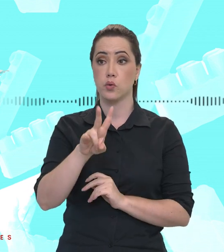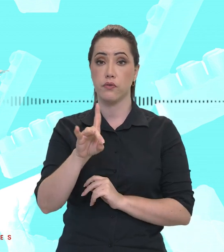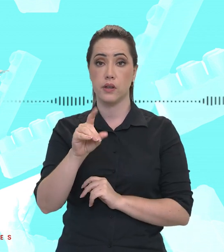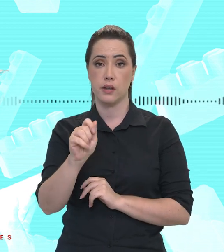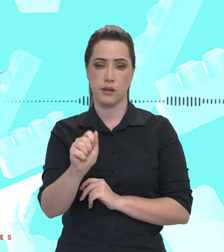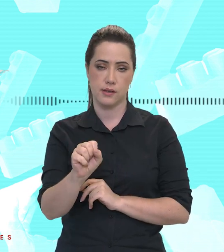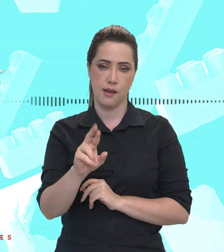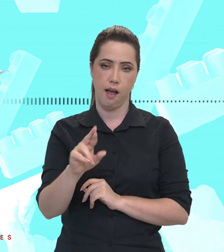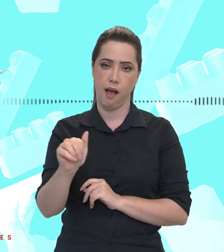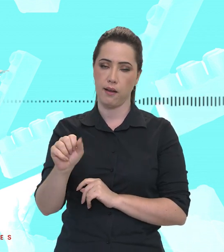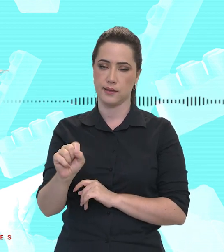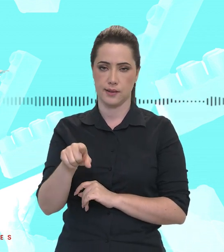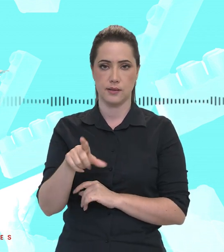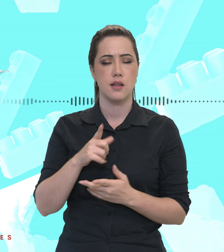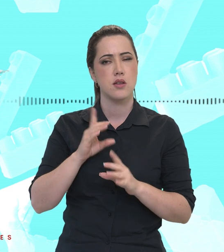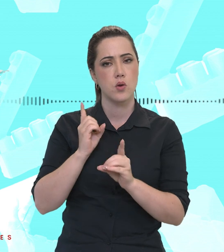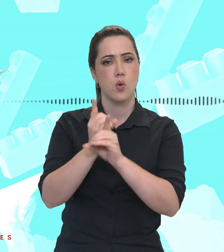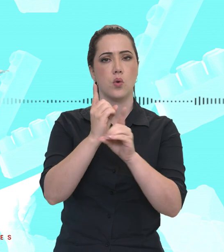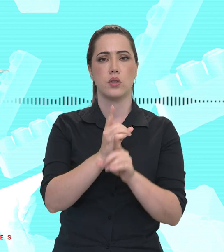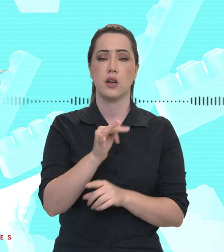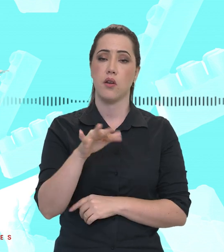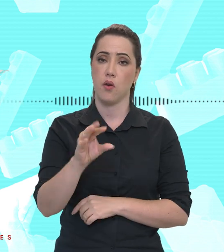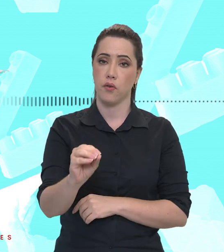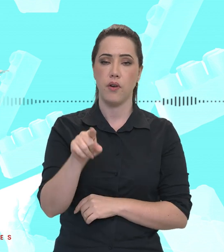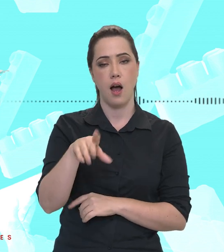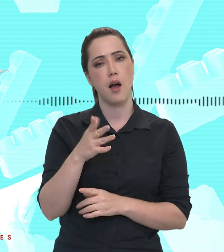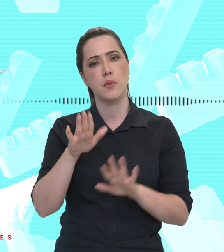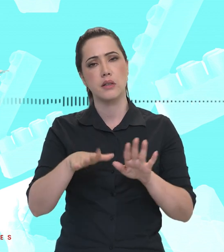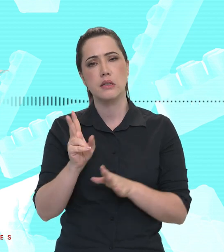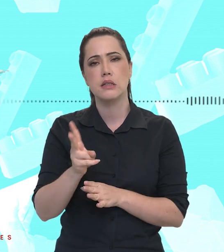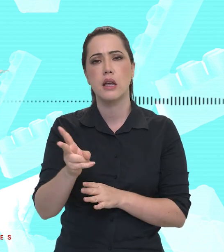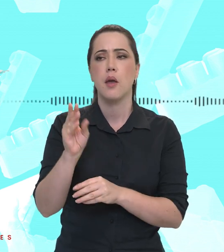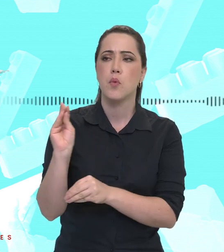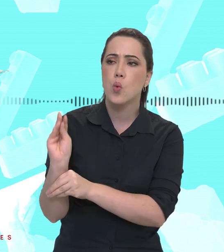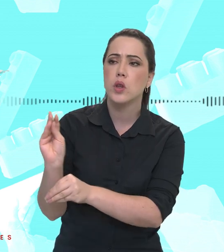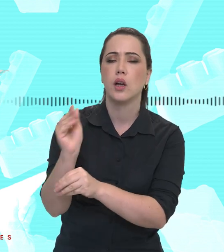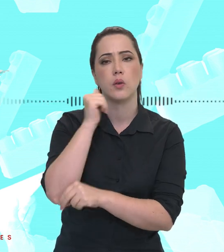eu encontrei o Fábio, marido da Roseli, algumas vezes. Ele costuma ficar nos bastidores cuidando